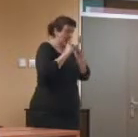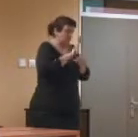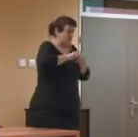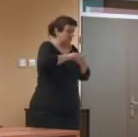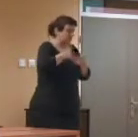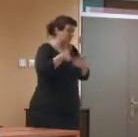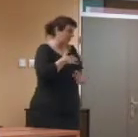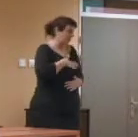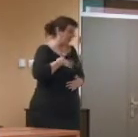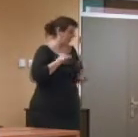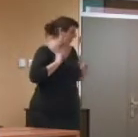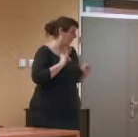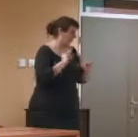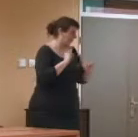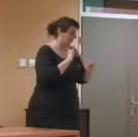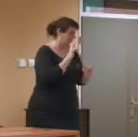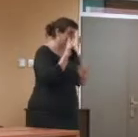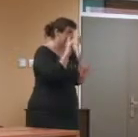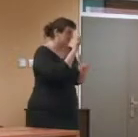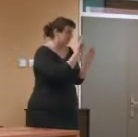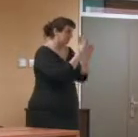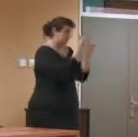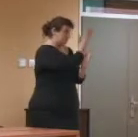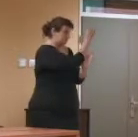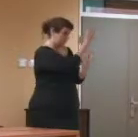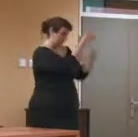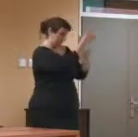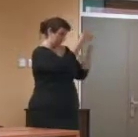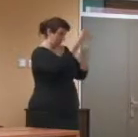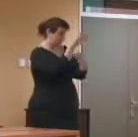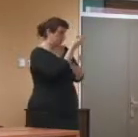y mirando en la hemeroteca esa lucha entre el Levante y Las Provincias